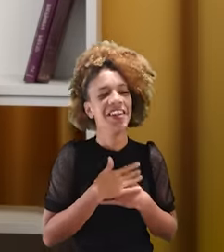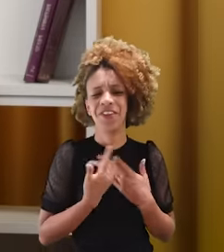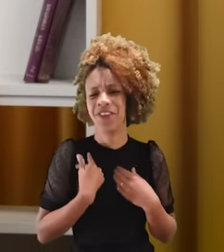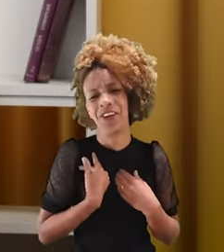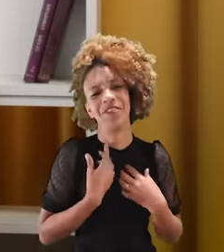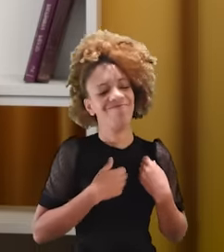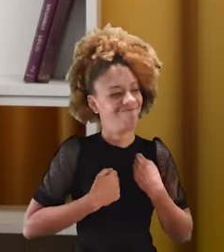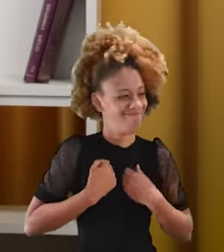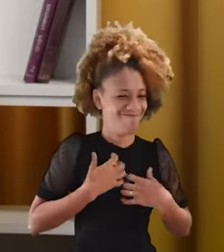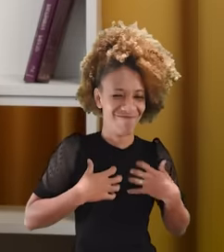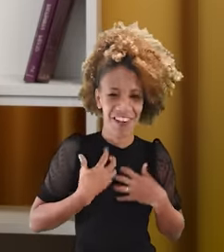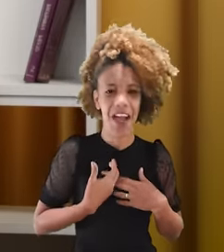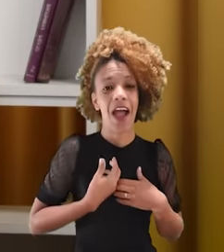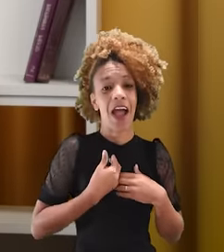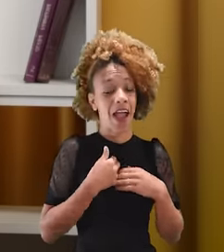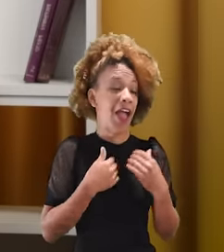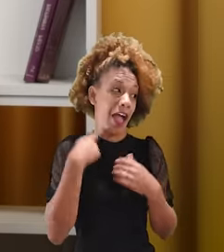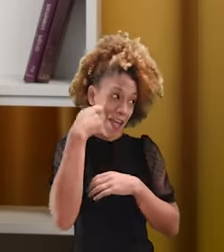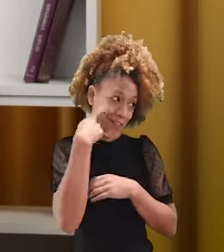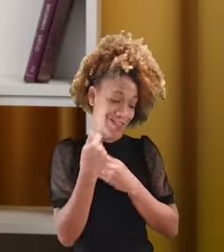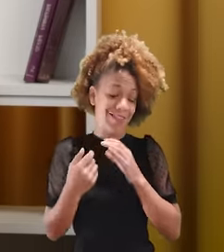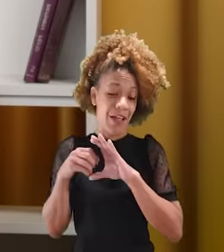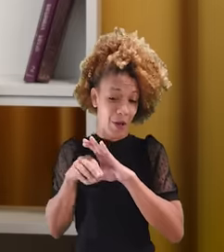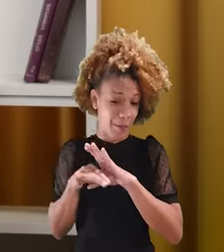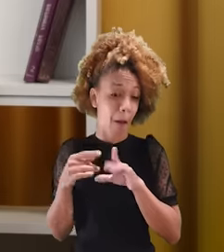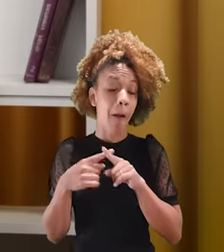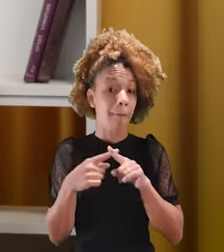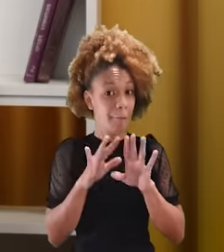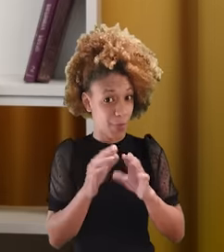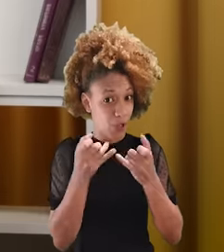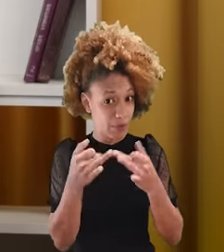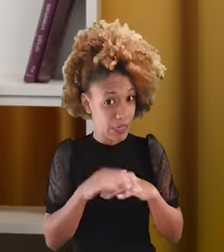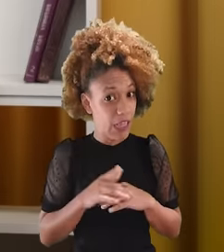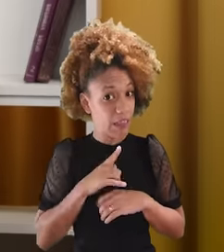vem artista assim tipo Global aqui é que a gente não a gente poss falar existe um preconceito às